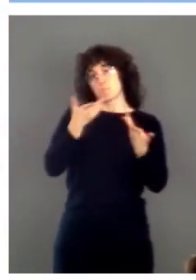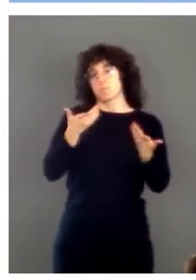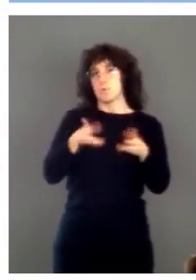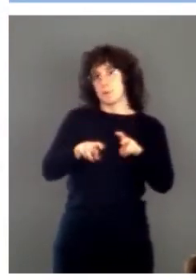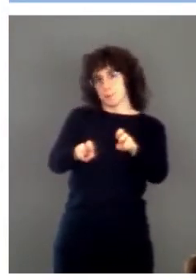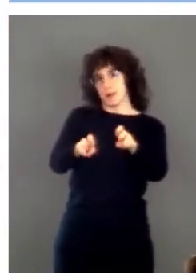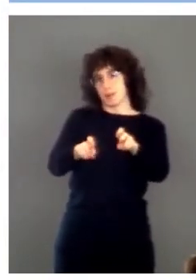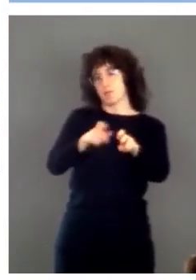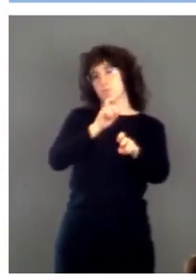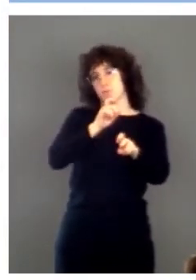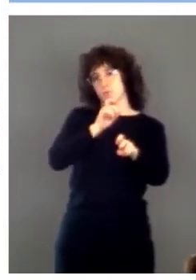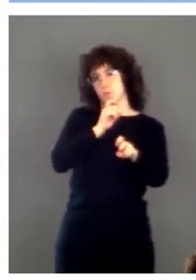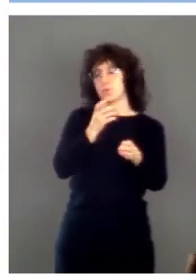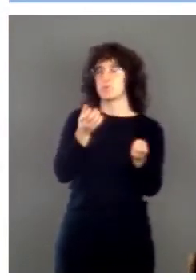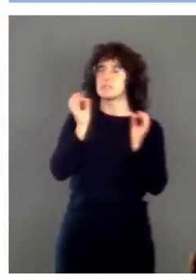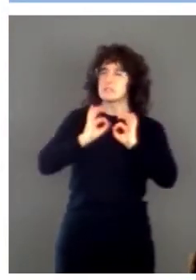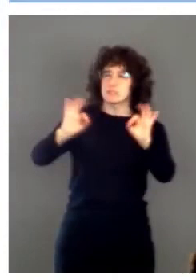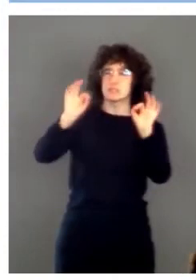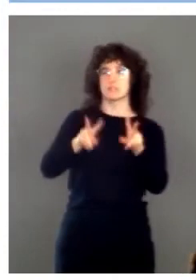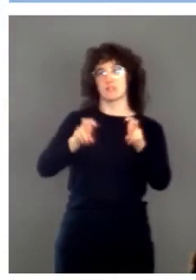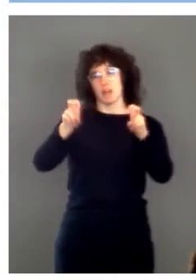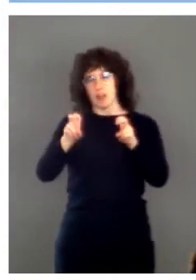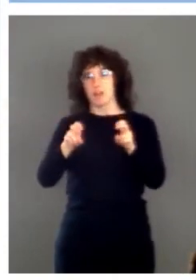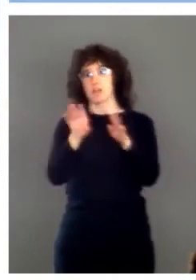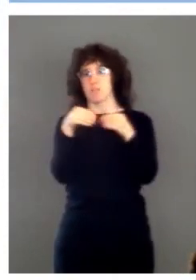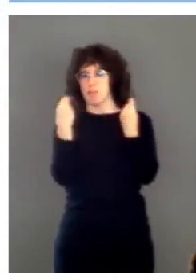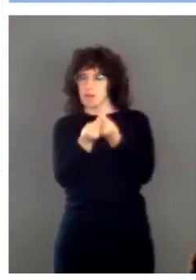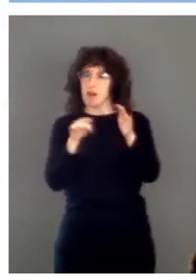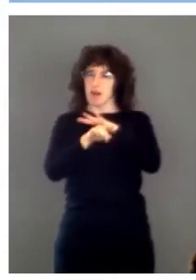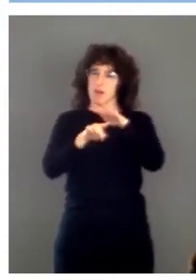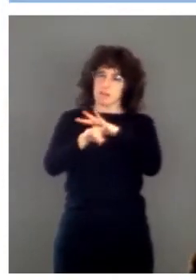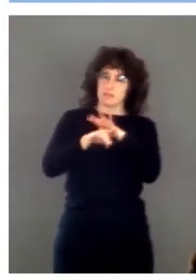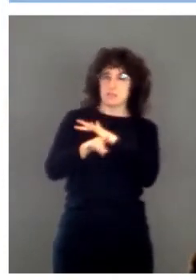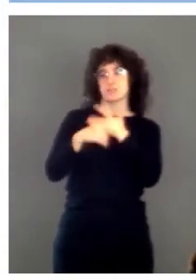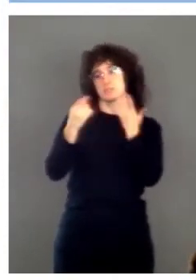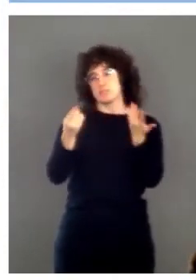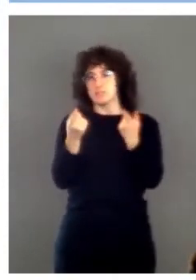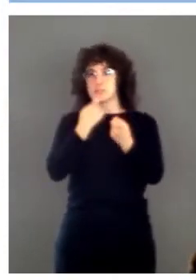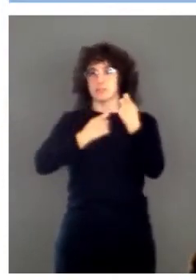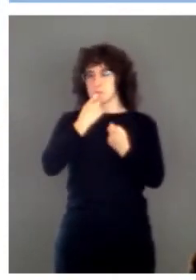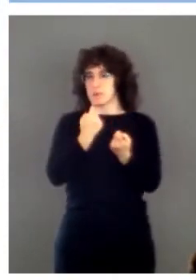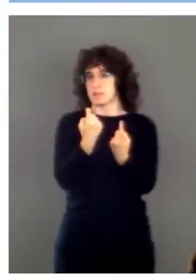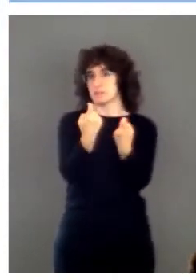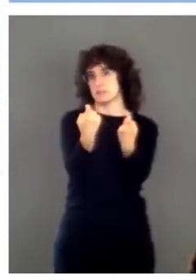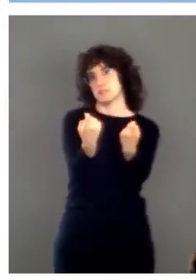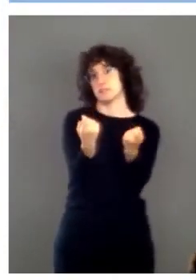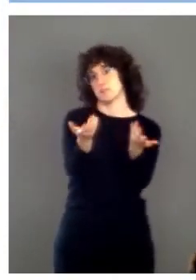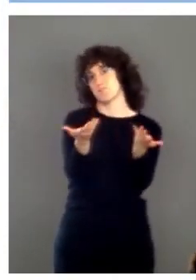Sobre todo tema burocracia que estás un poco pues sin información o bueno Tampoco desconocimiento o sea al